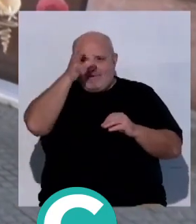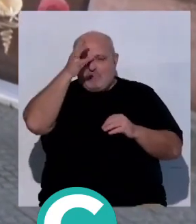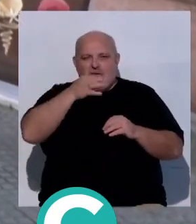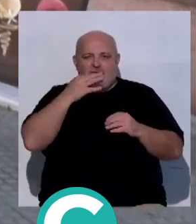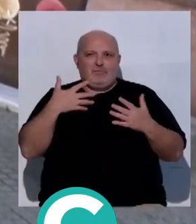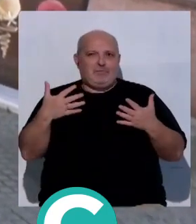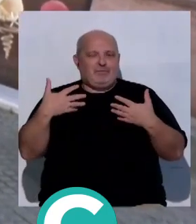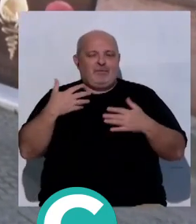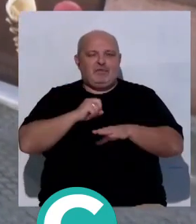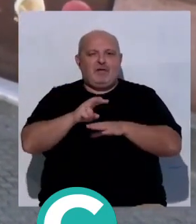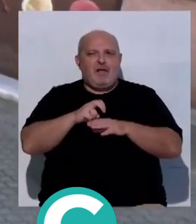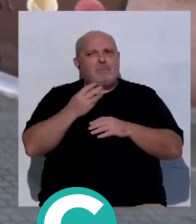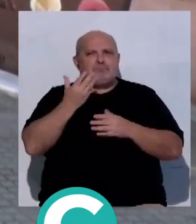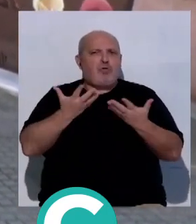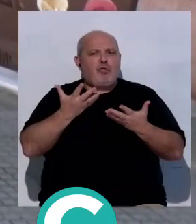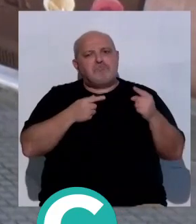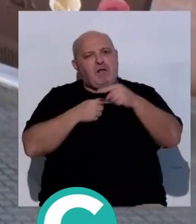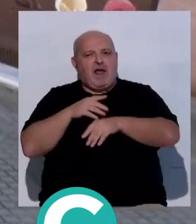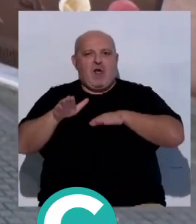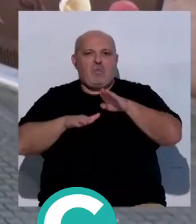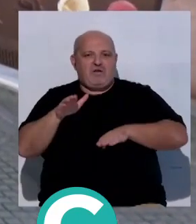paseando por la calle te decir donde vamos a ir a comer pues a la huella y estaba muy bueno la